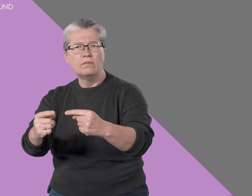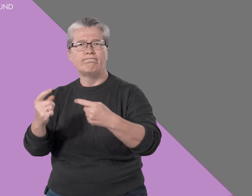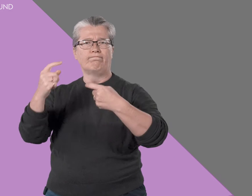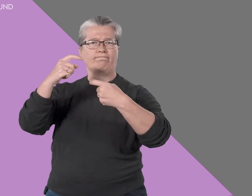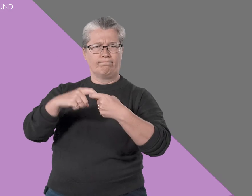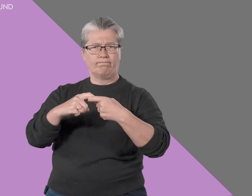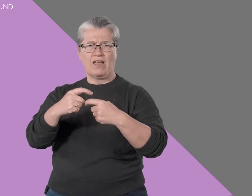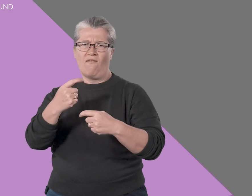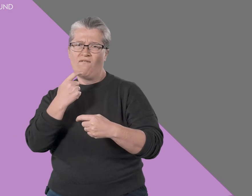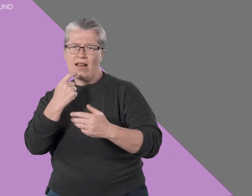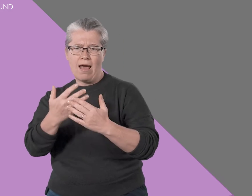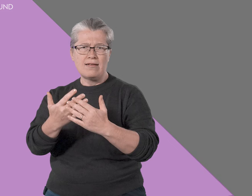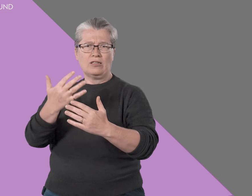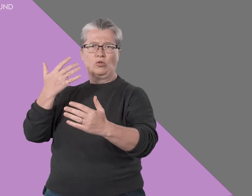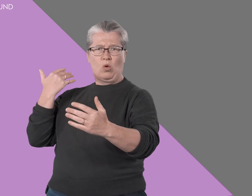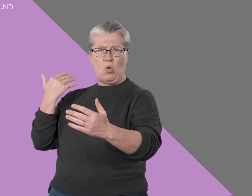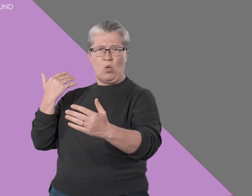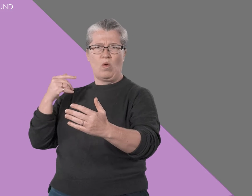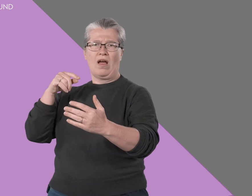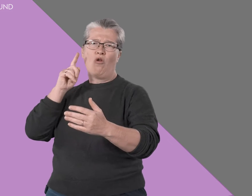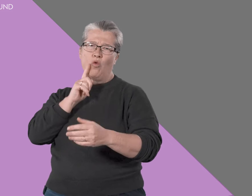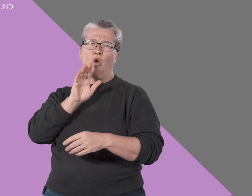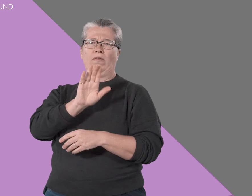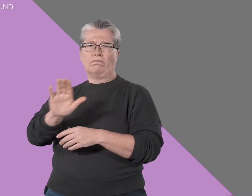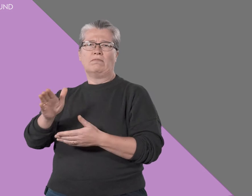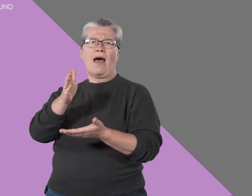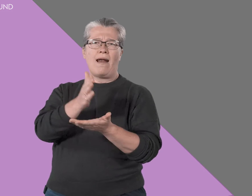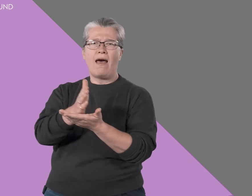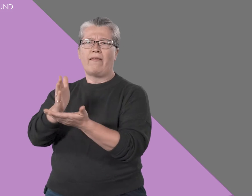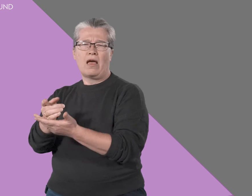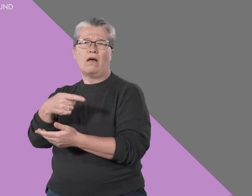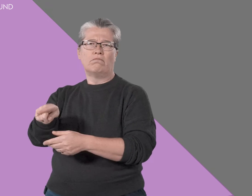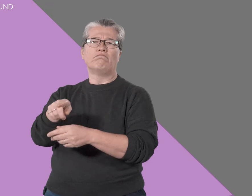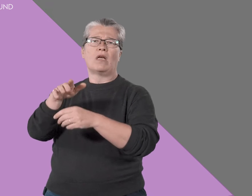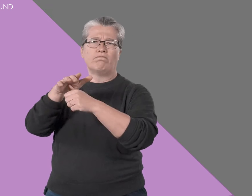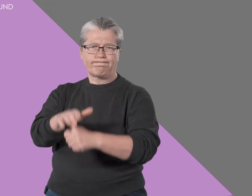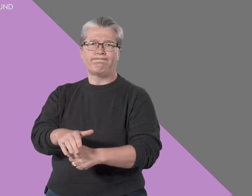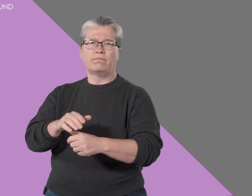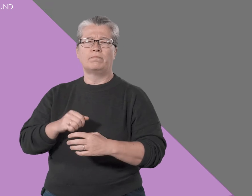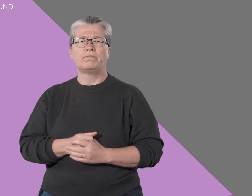i fråga om kränkningar av dövas rättigheter i Finlands historia.